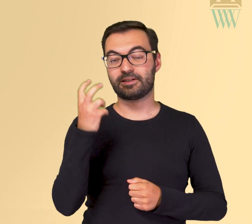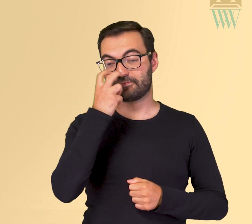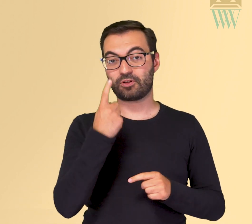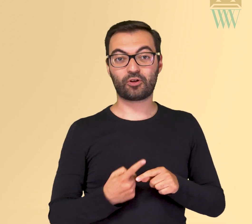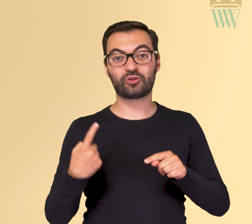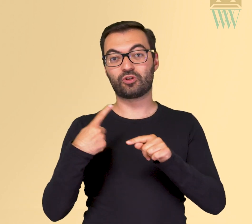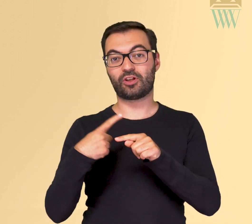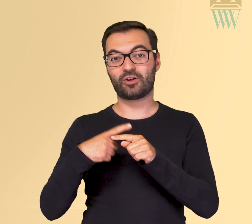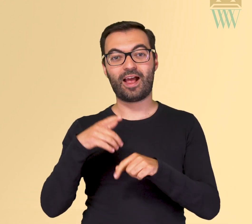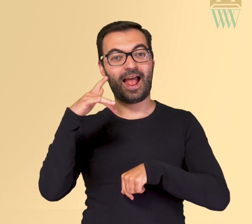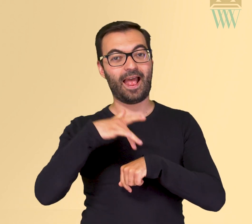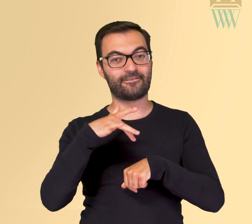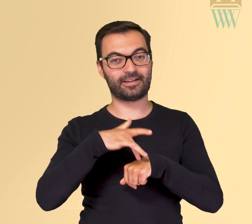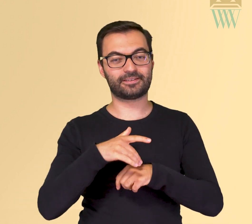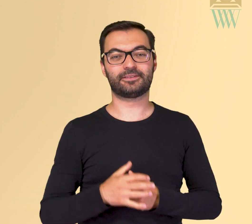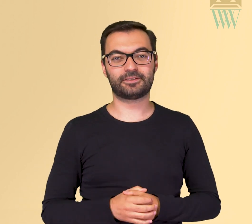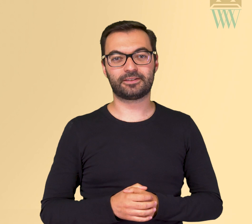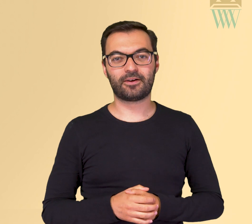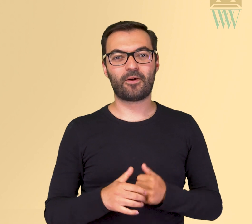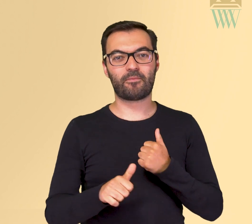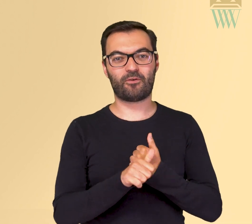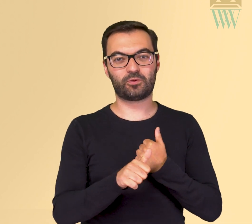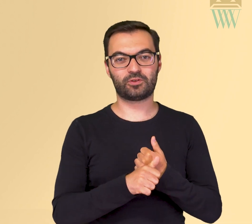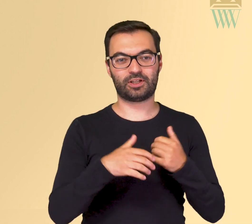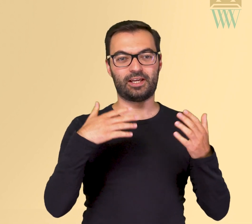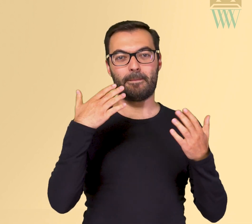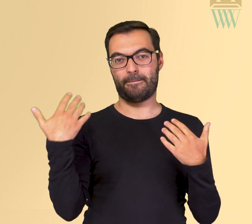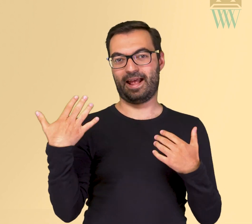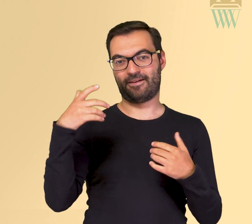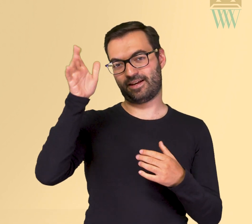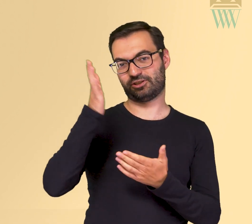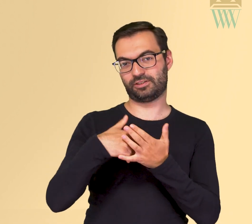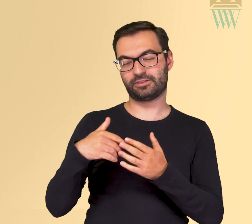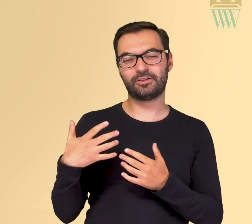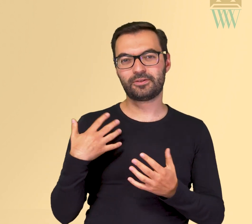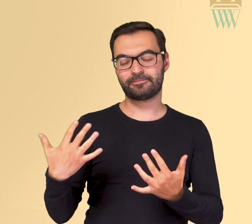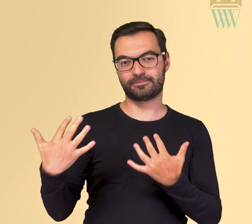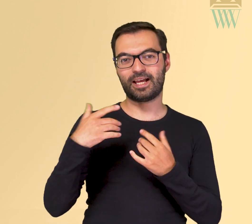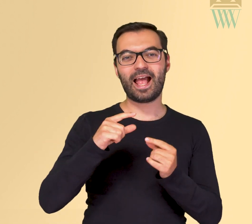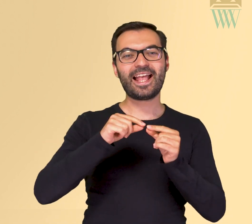Dodatkowym efektem, który ożywia optycznie prawą stronę kompozycji,